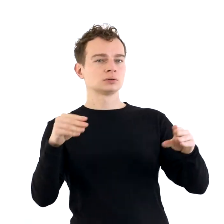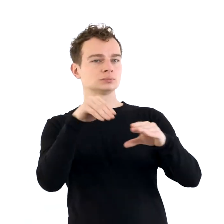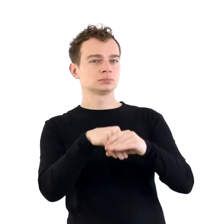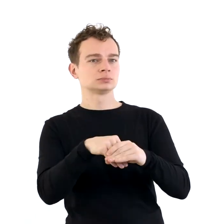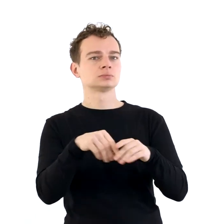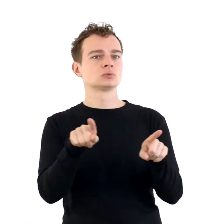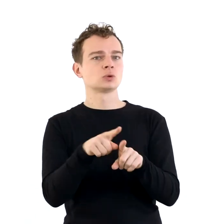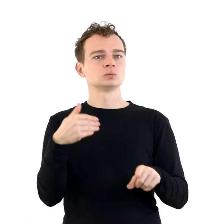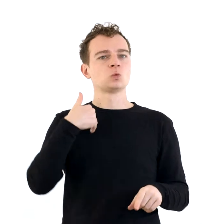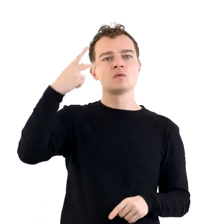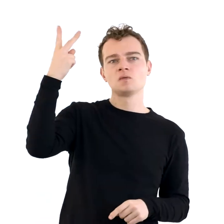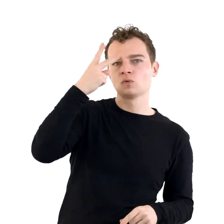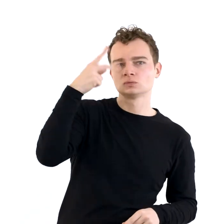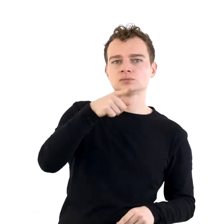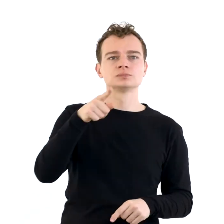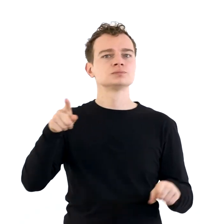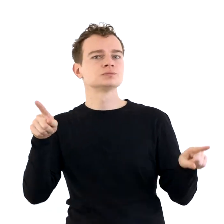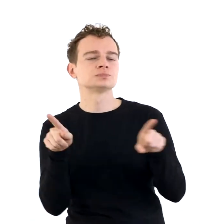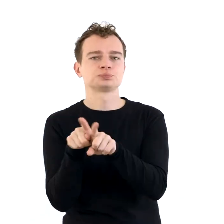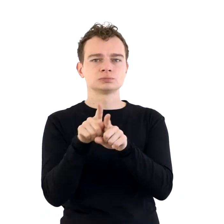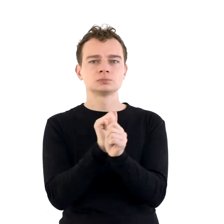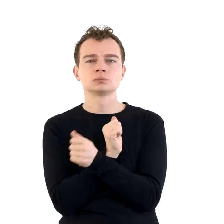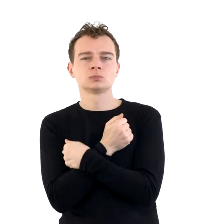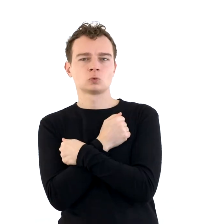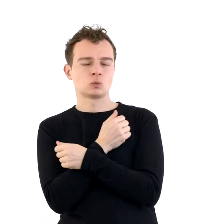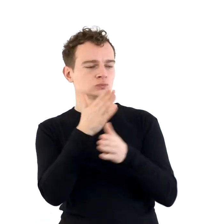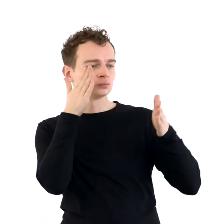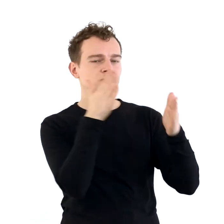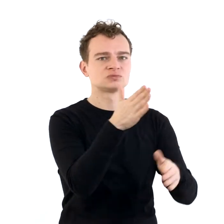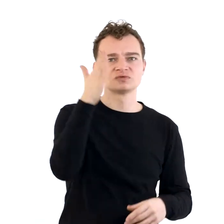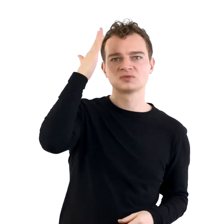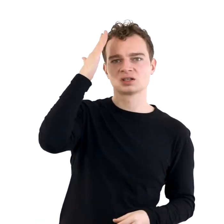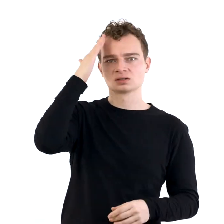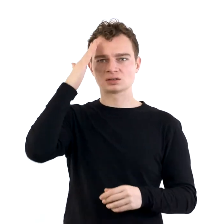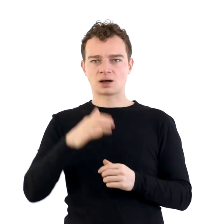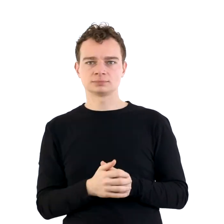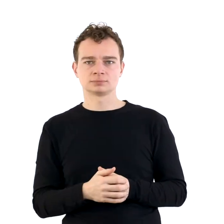Powstała także w tym okresie filozofia jako wyraz miłości do wiedzy.